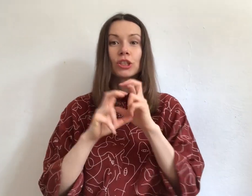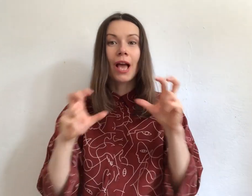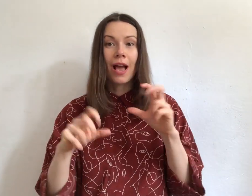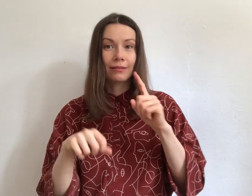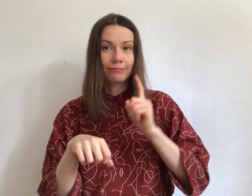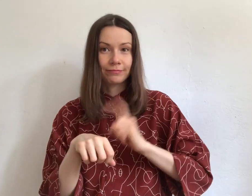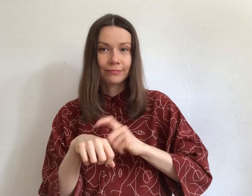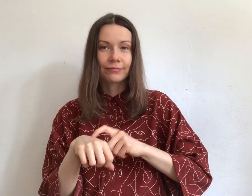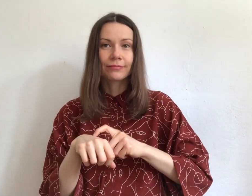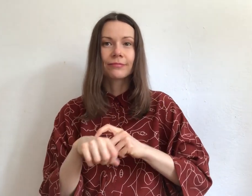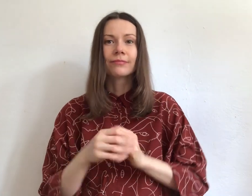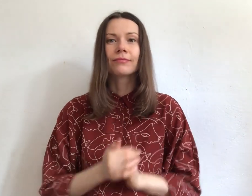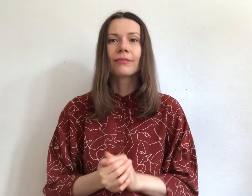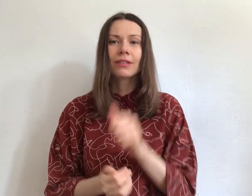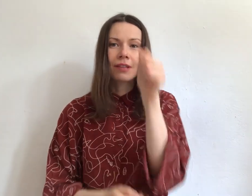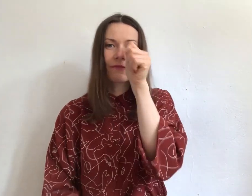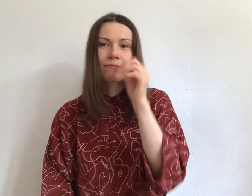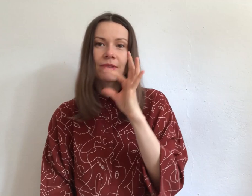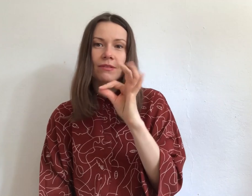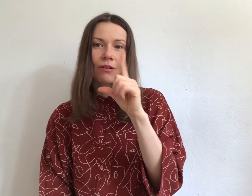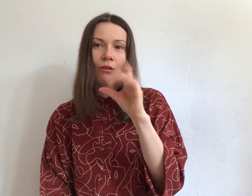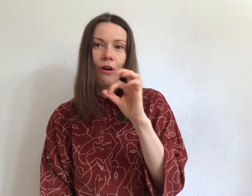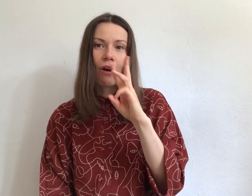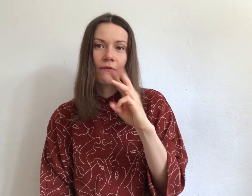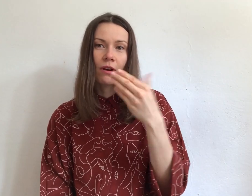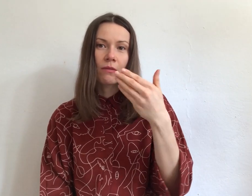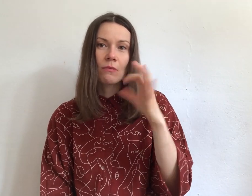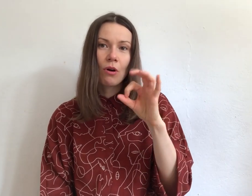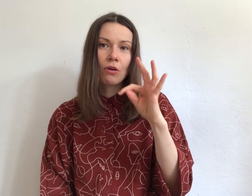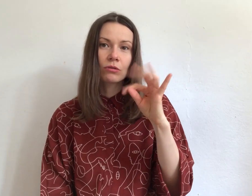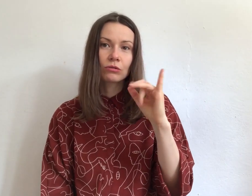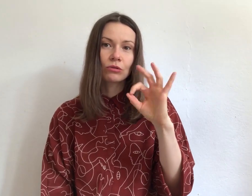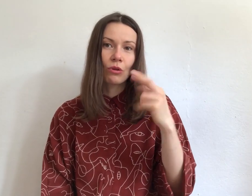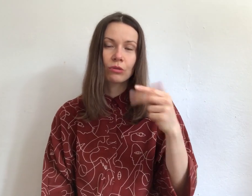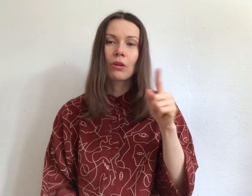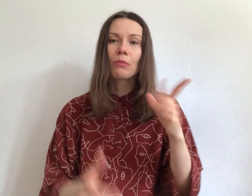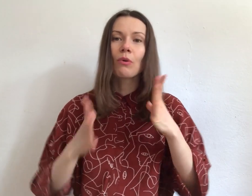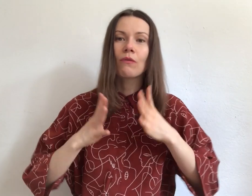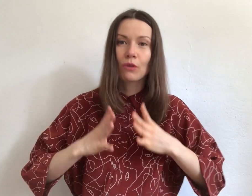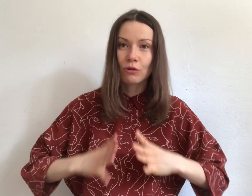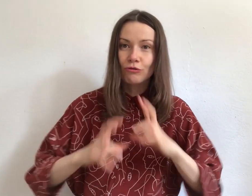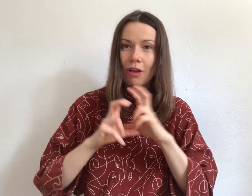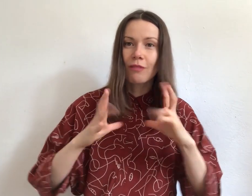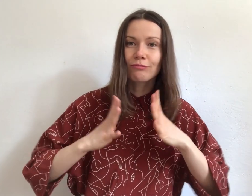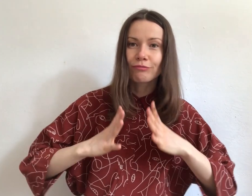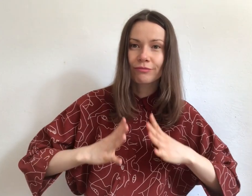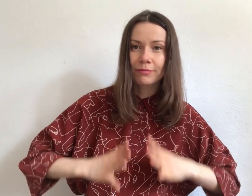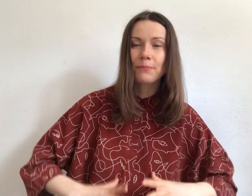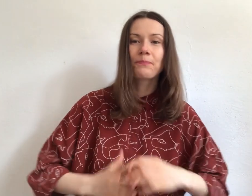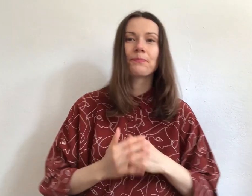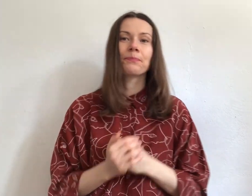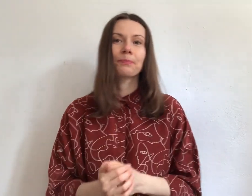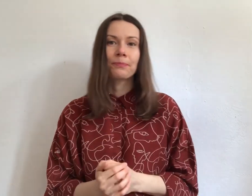czas, tzw. Slow motion (spowolnienie tempa wydarzeń i czasu)